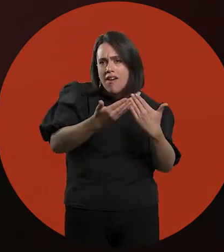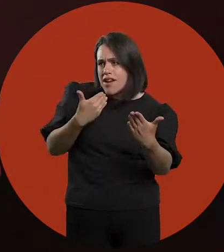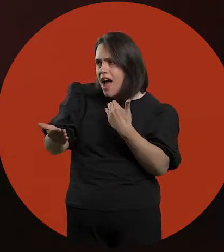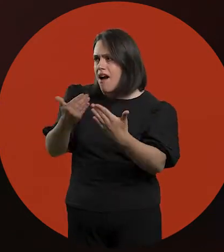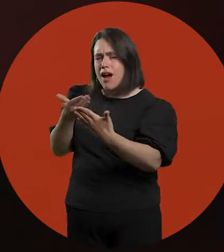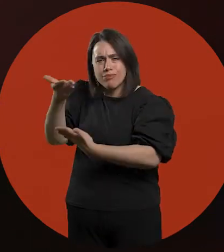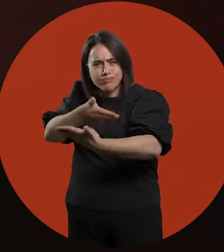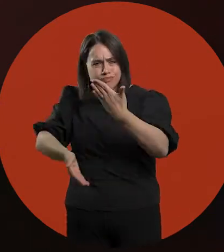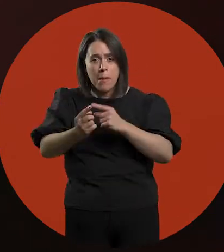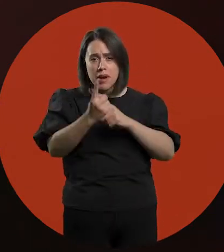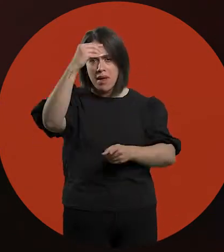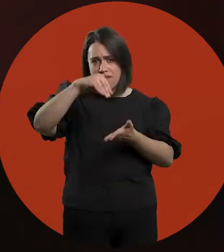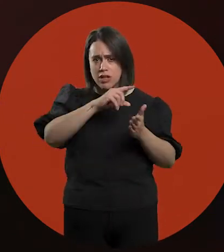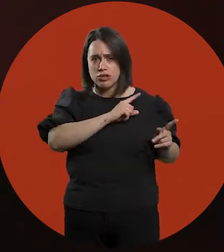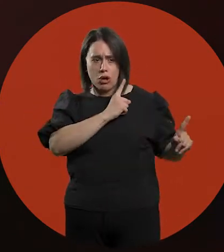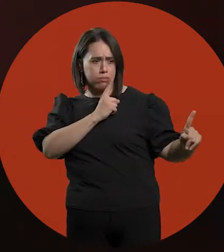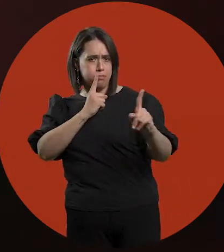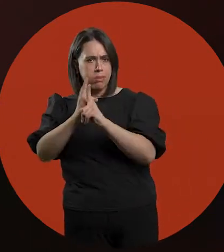La primera vez me abrazaron. No sabían quién era.